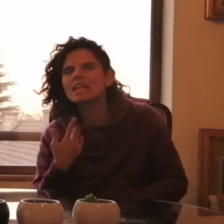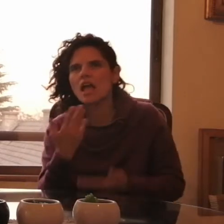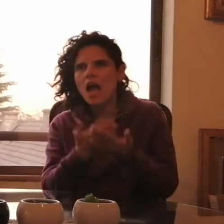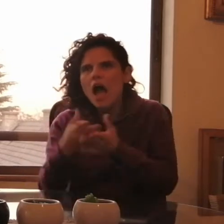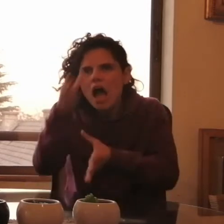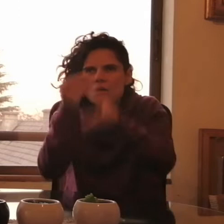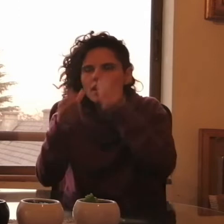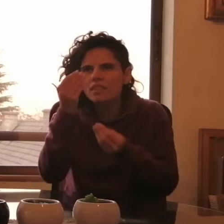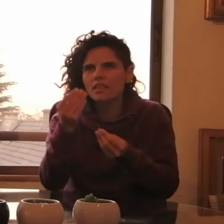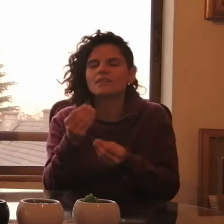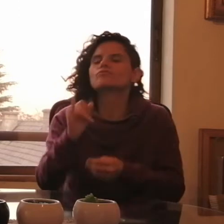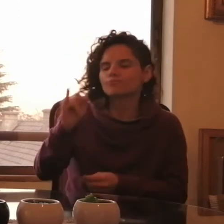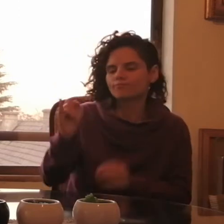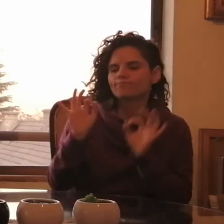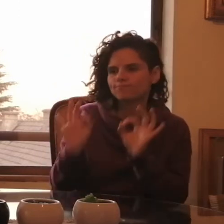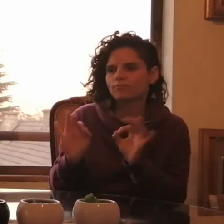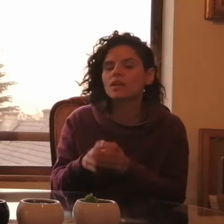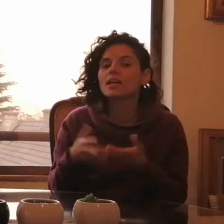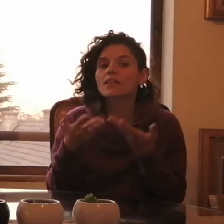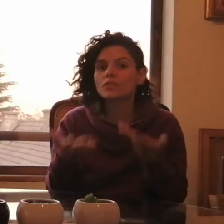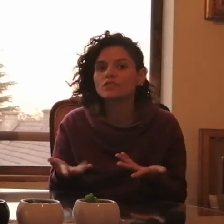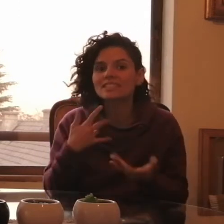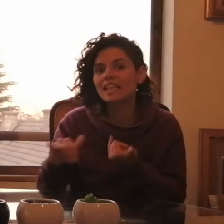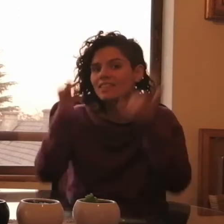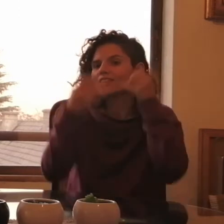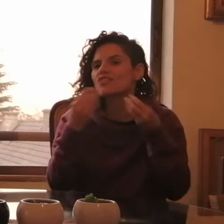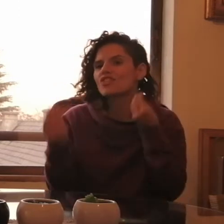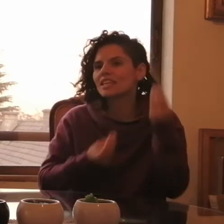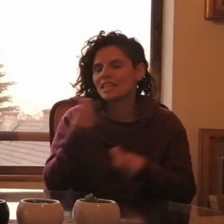exactamente entonces lo entretenido es que en realidad con cualquiera de las